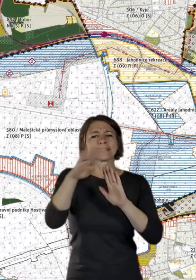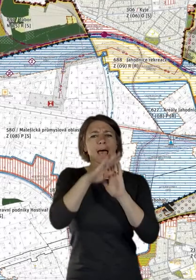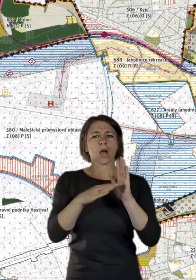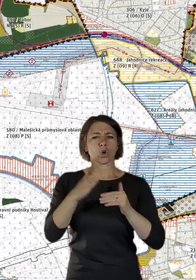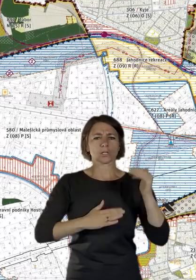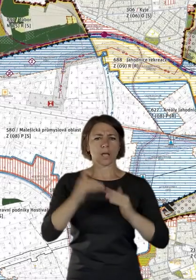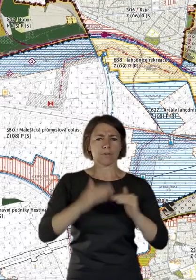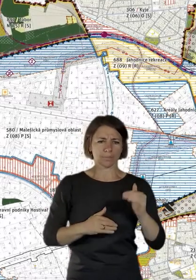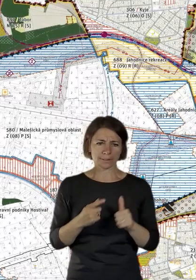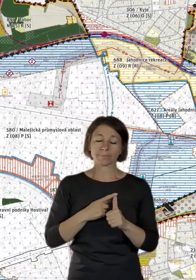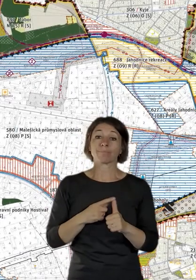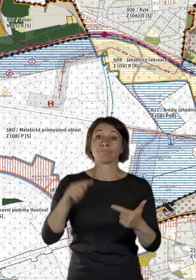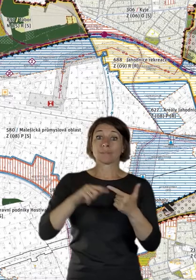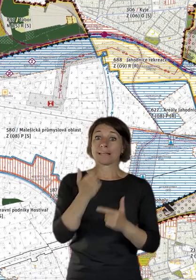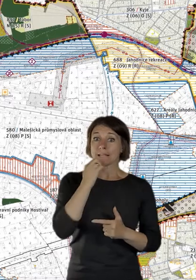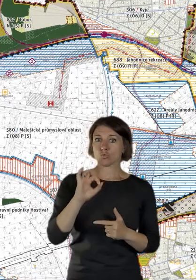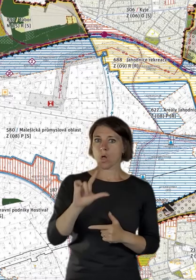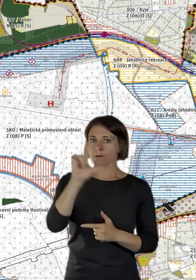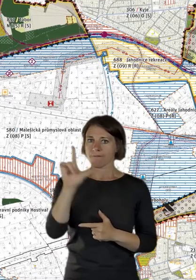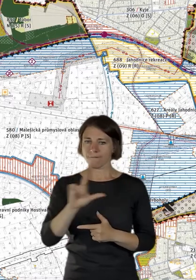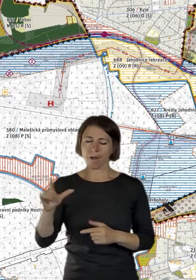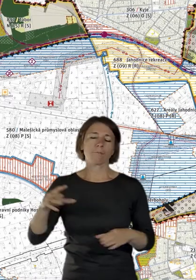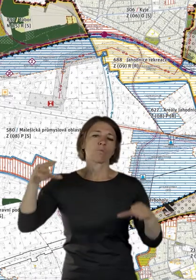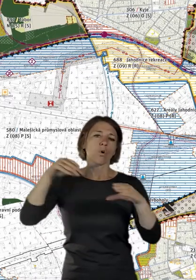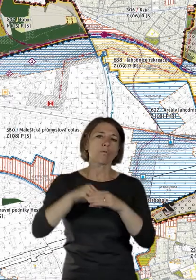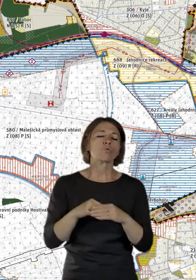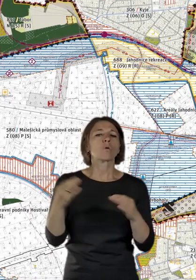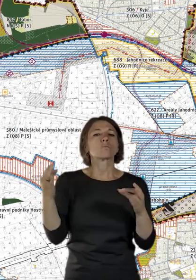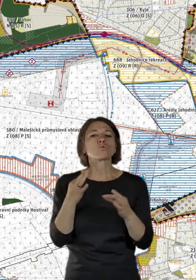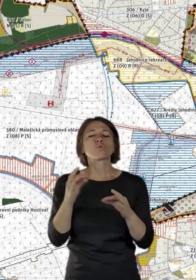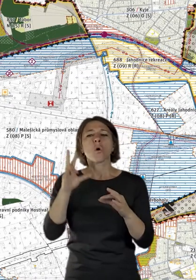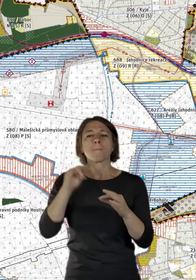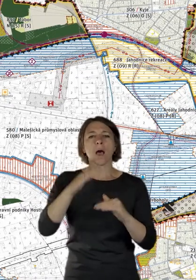Hlavní výkres struktury Z02 vymezuje veškeré plochy pro regulaci zástavby i využití